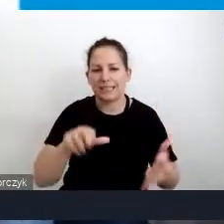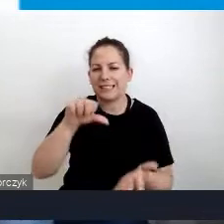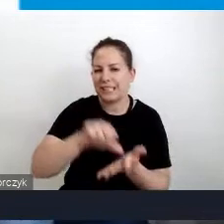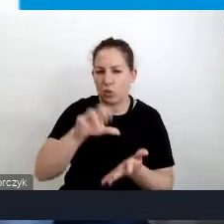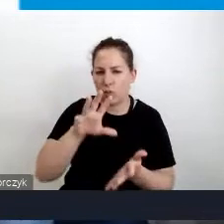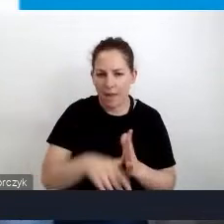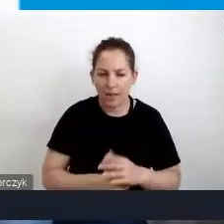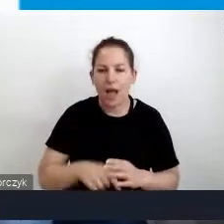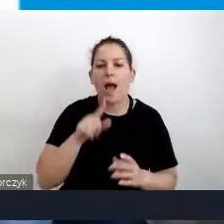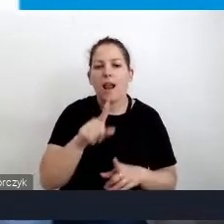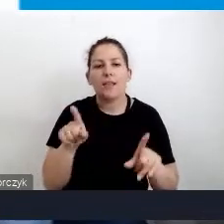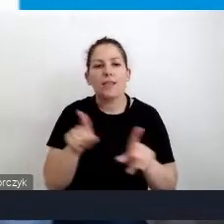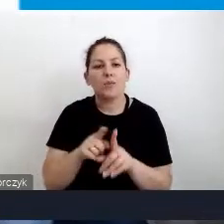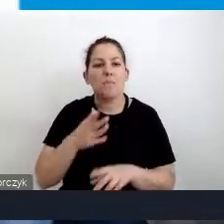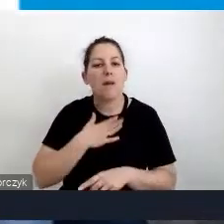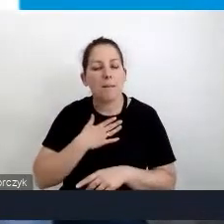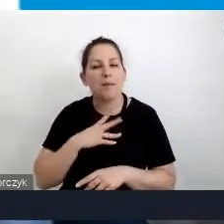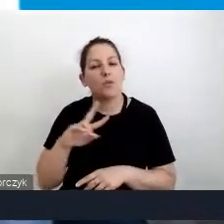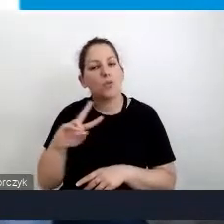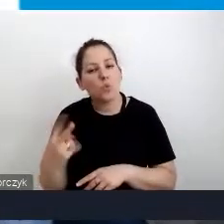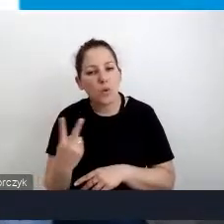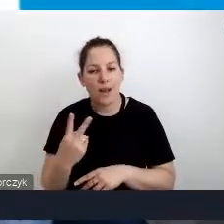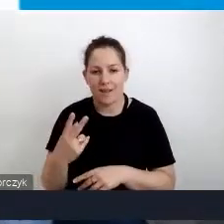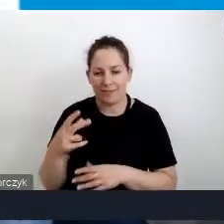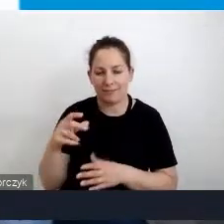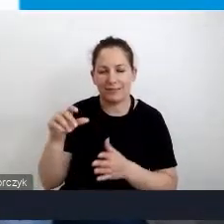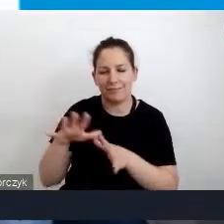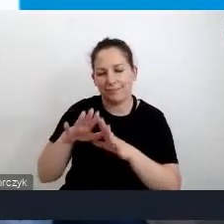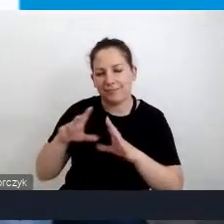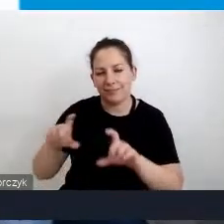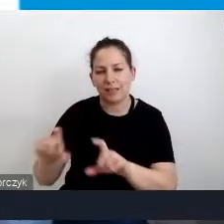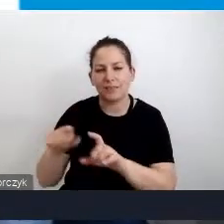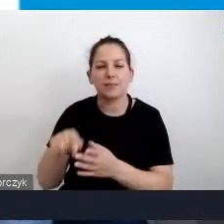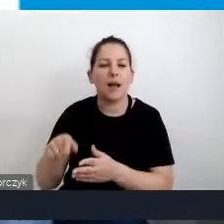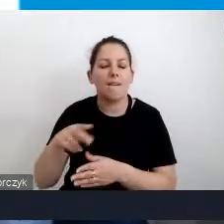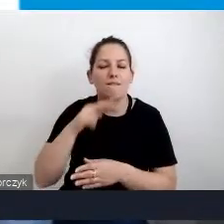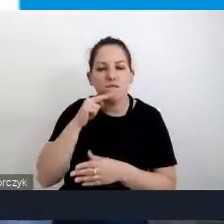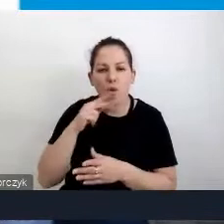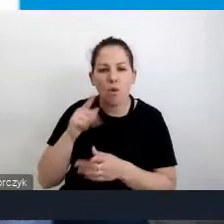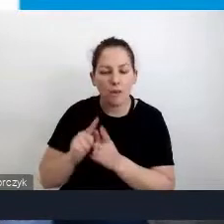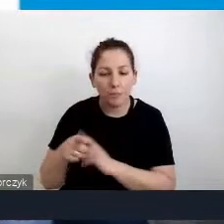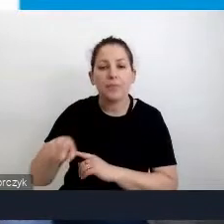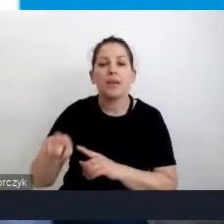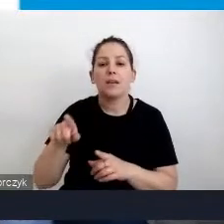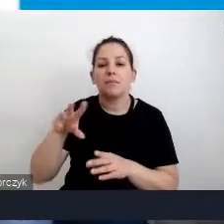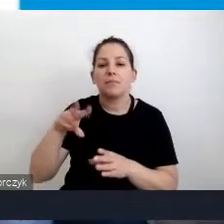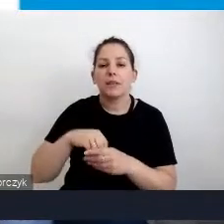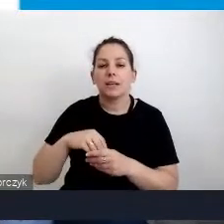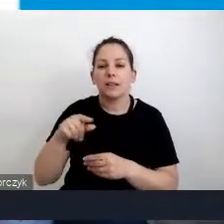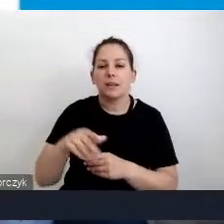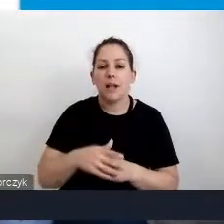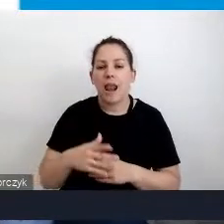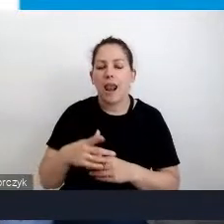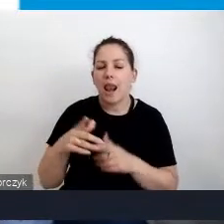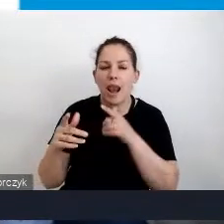ale również mamy drugą stację uzdatniania wody, która zlokalizowana jest na lewym brzegu Wisły.